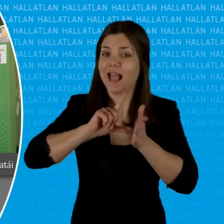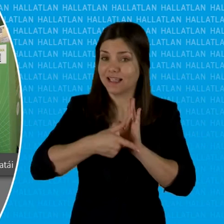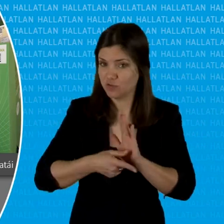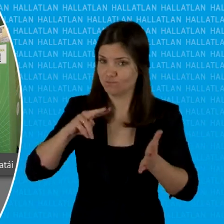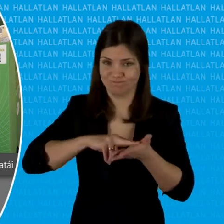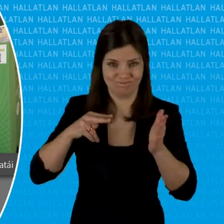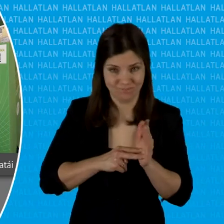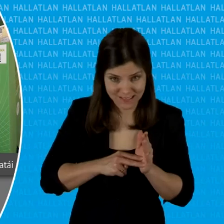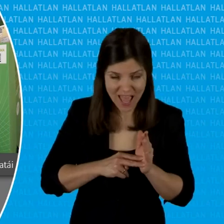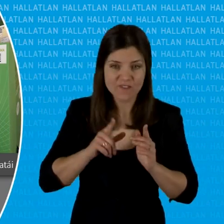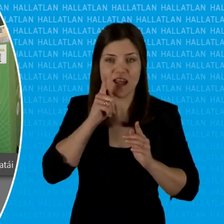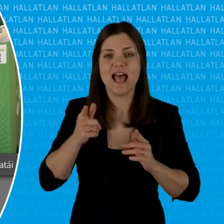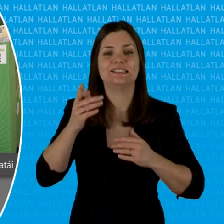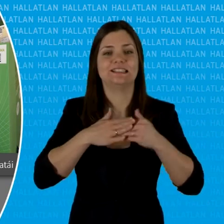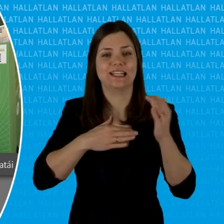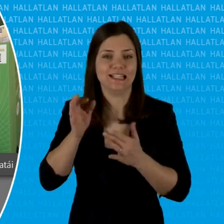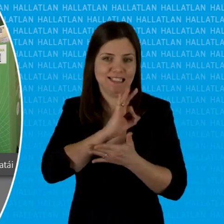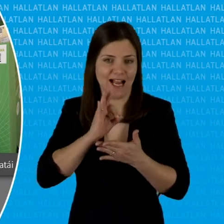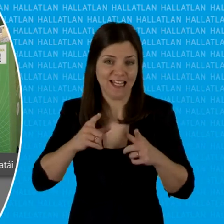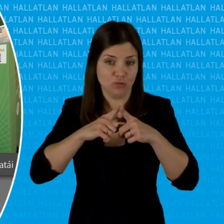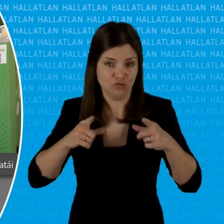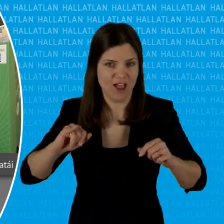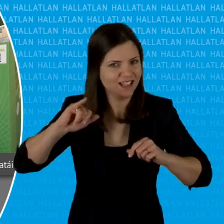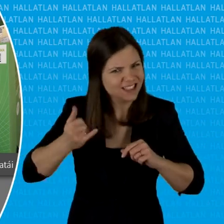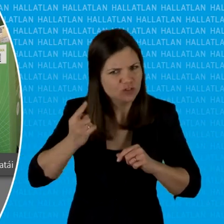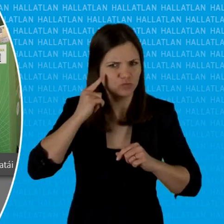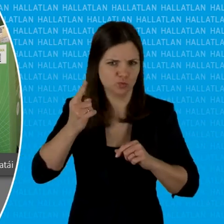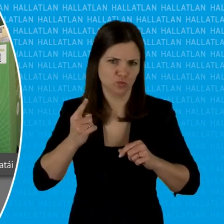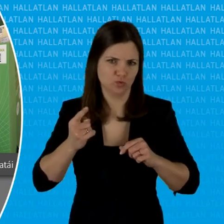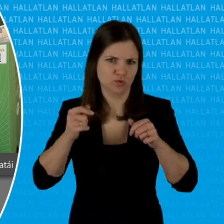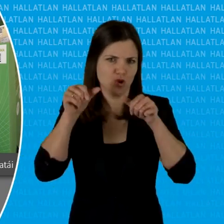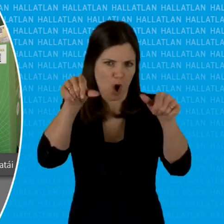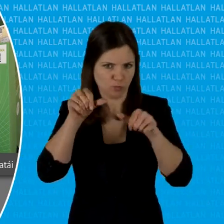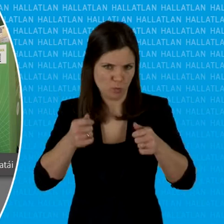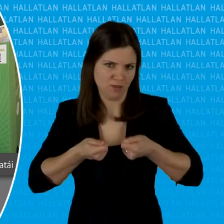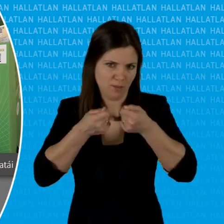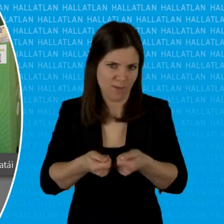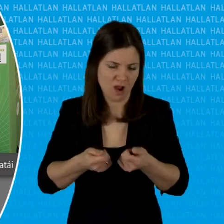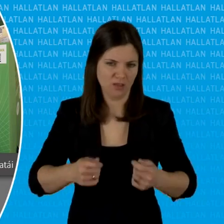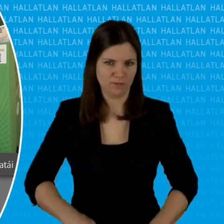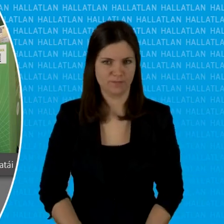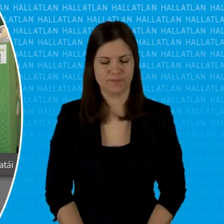a későbbiekben pedig a kézzel írott csekk is feladható lesz az automatákban.